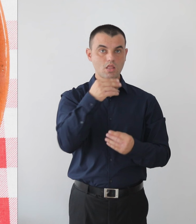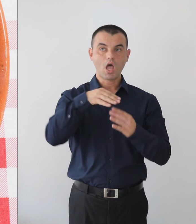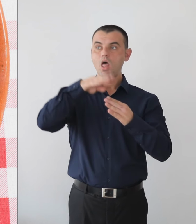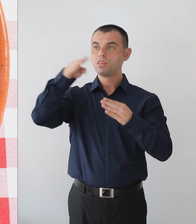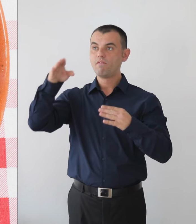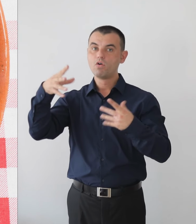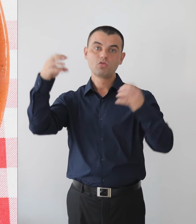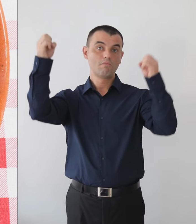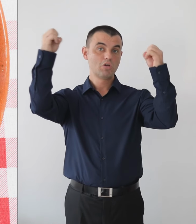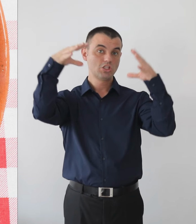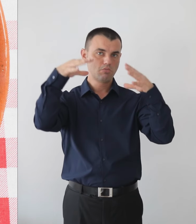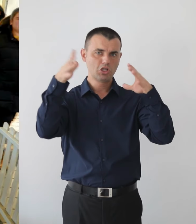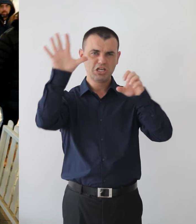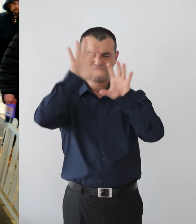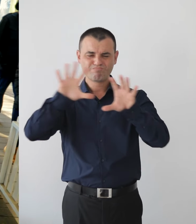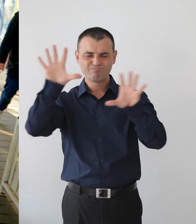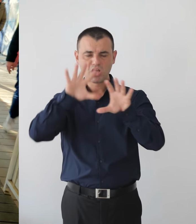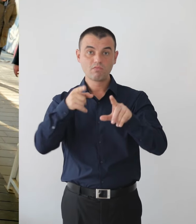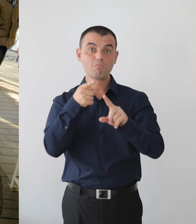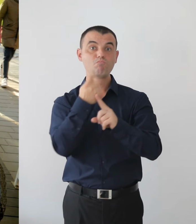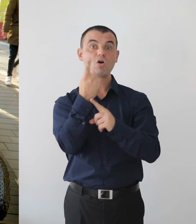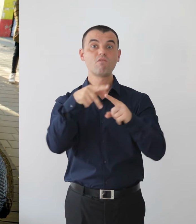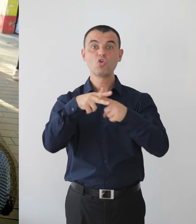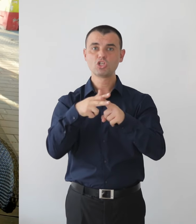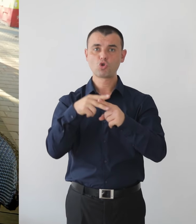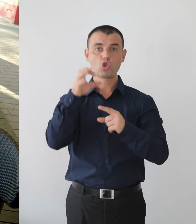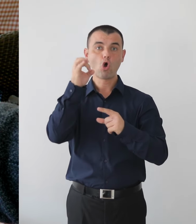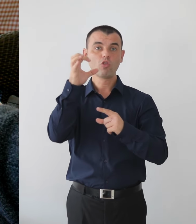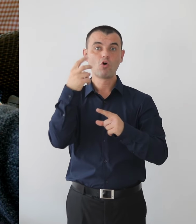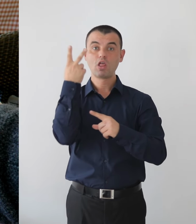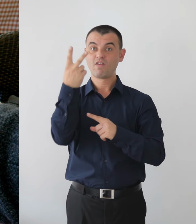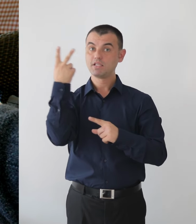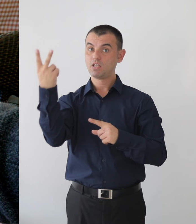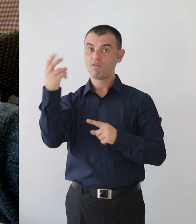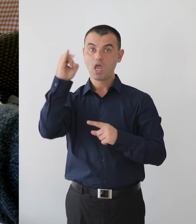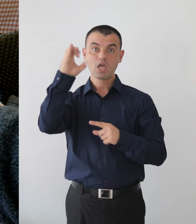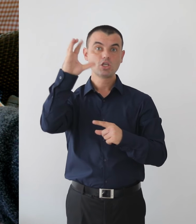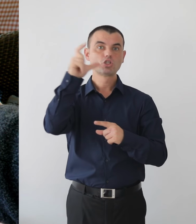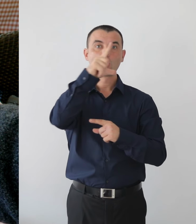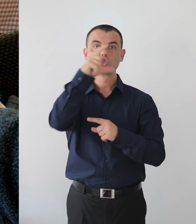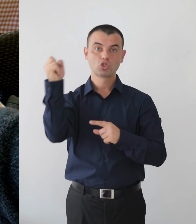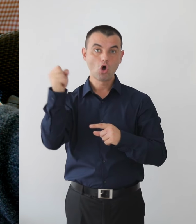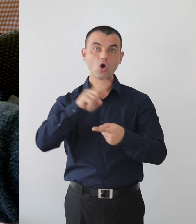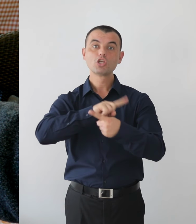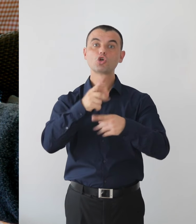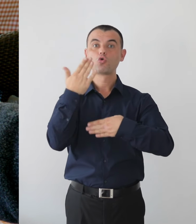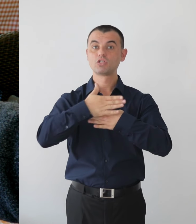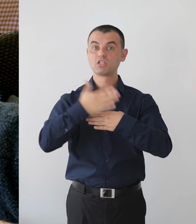За снимки на храна, на открто, на директна слънчева светлина или на сянка: първо настройте блендата на 22, ISO 100